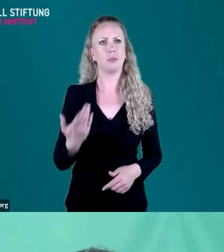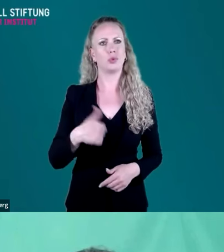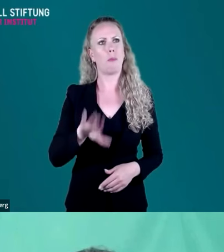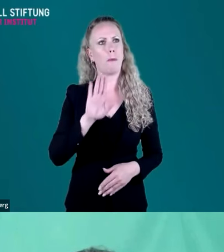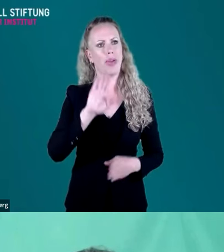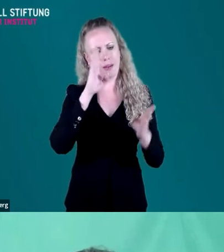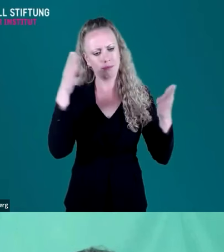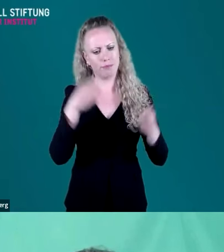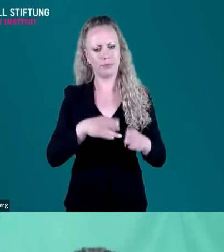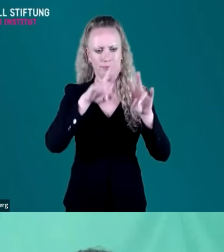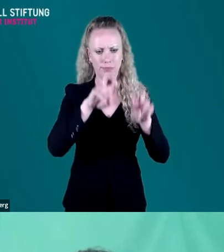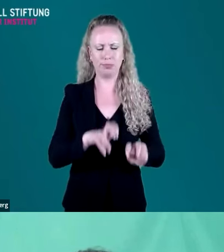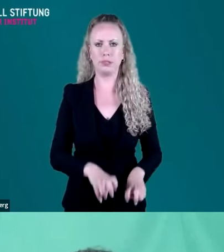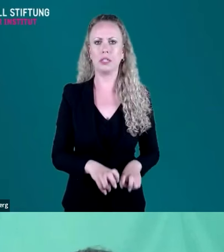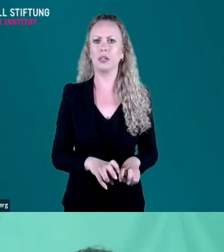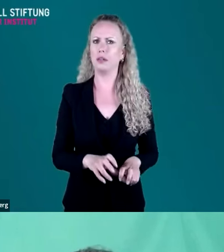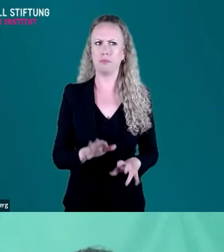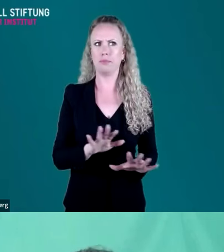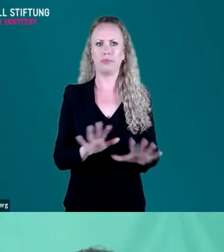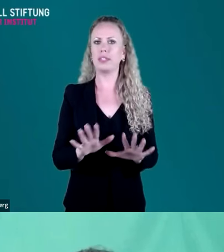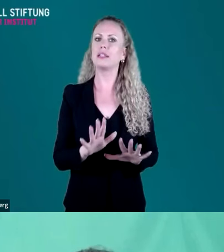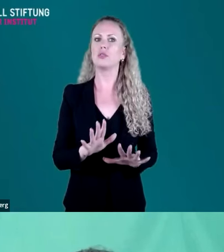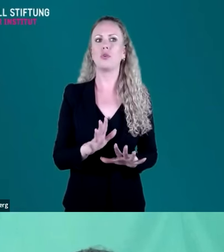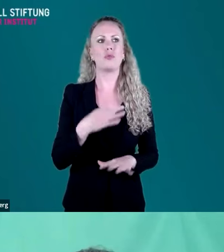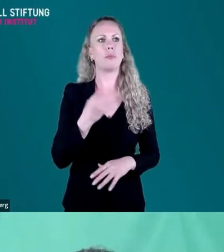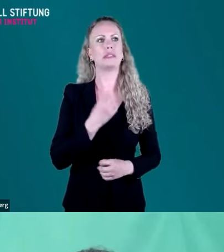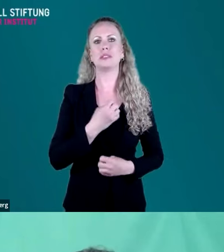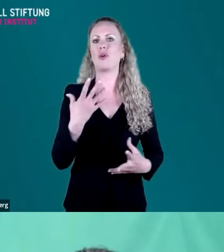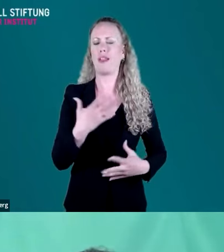glaube ich, in diese Schiene. Das ist mir nicht so präsent. Gut, danke.